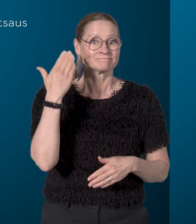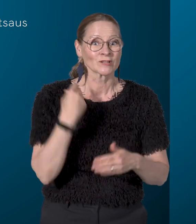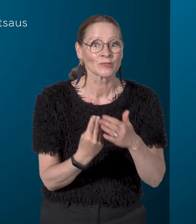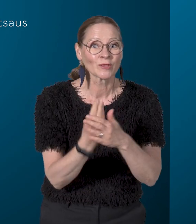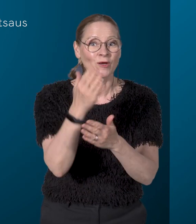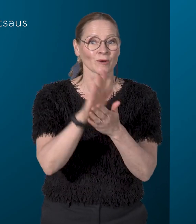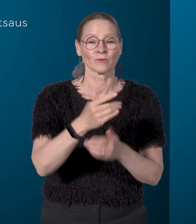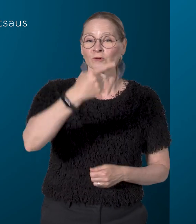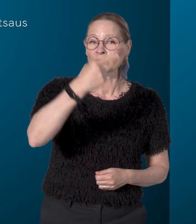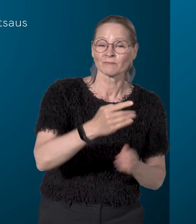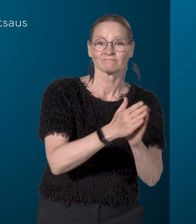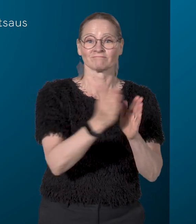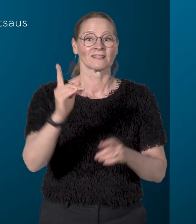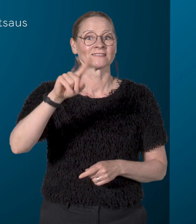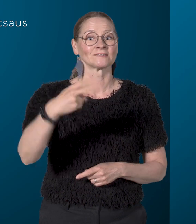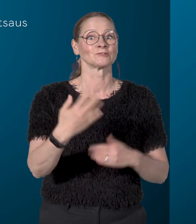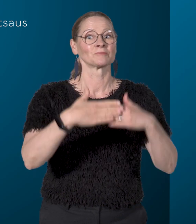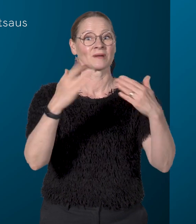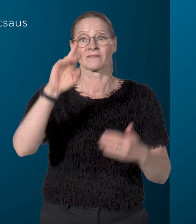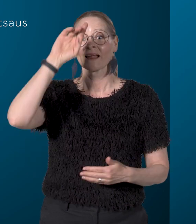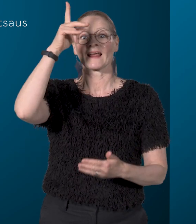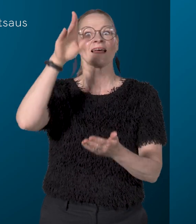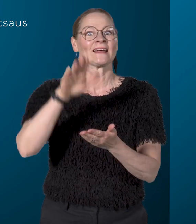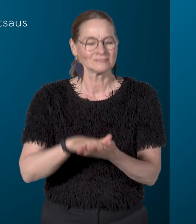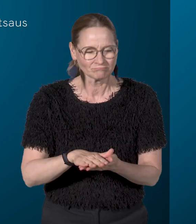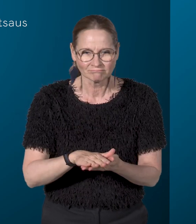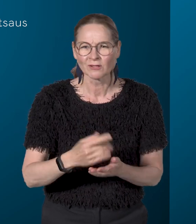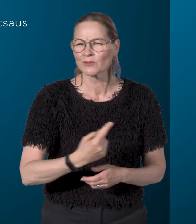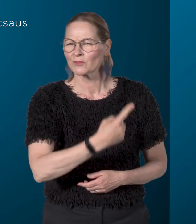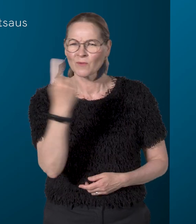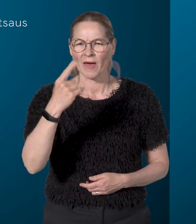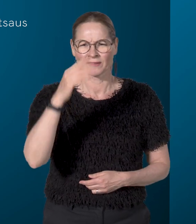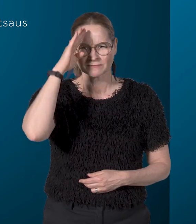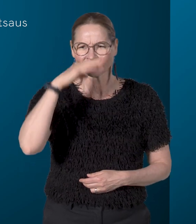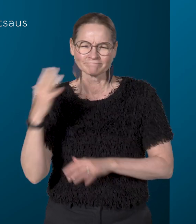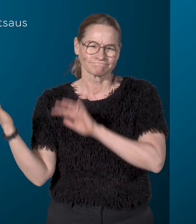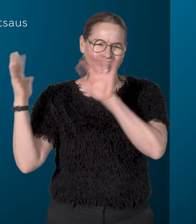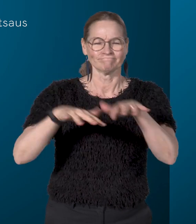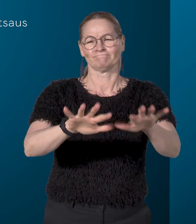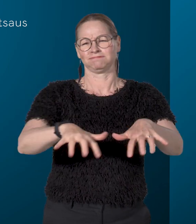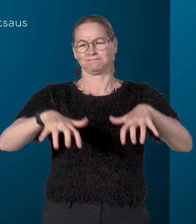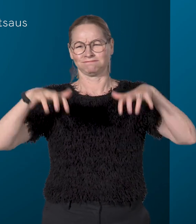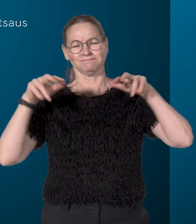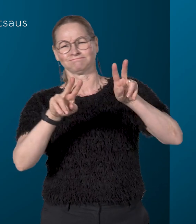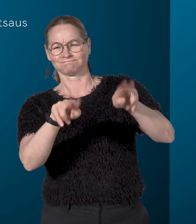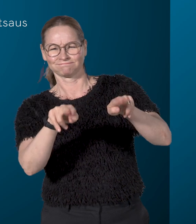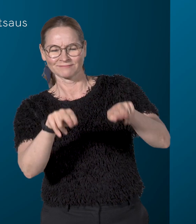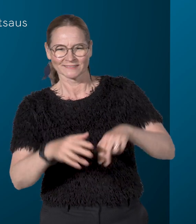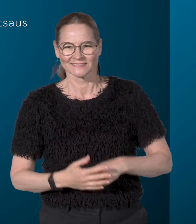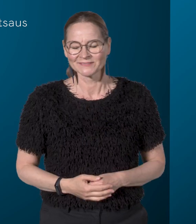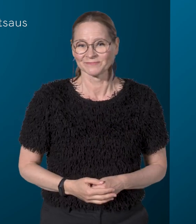10.−12.5.2024 Helsingissä tuhatpäisen yleisön voimin.